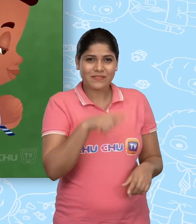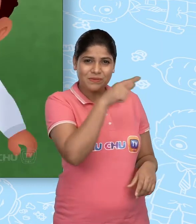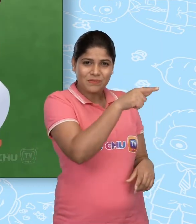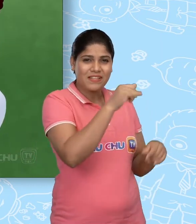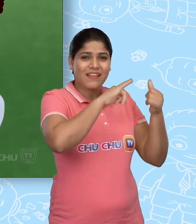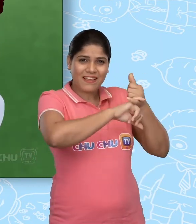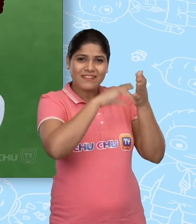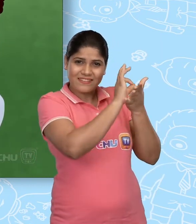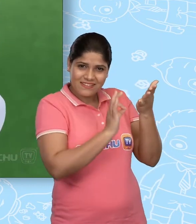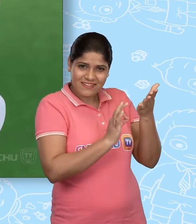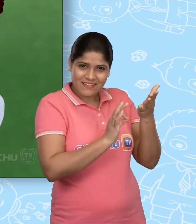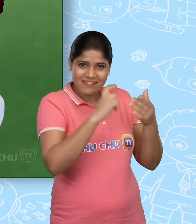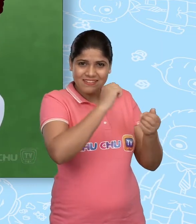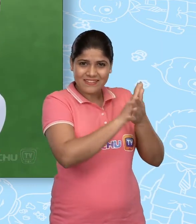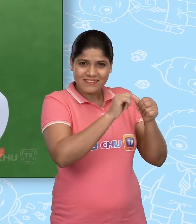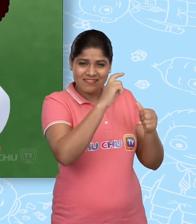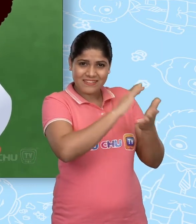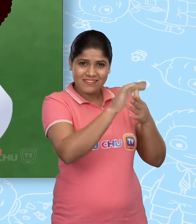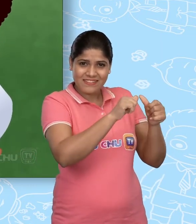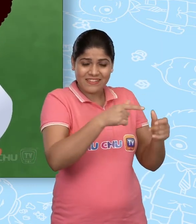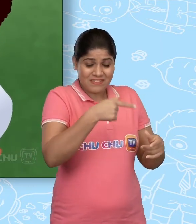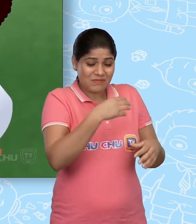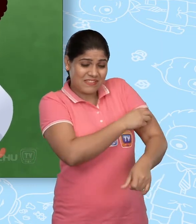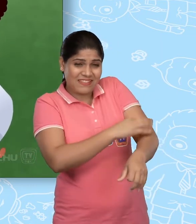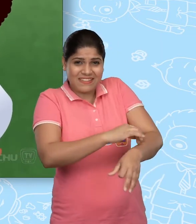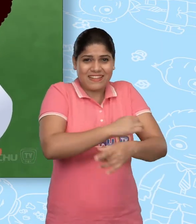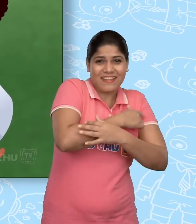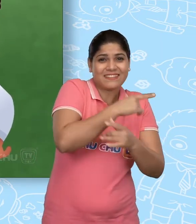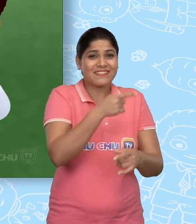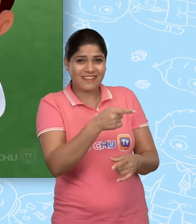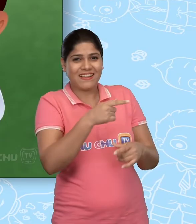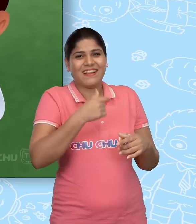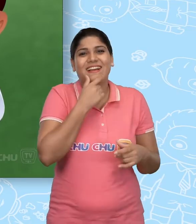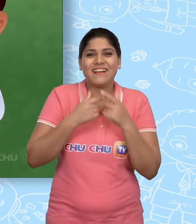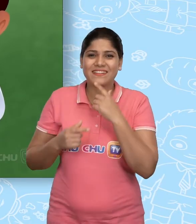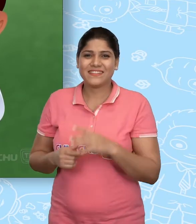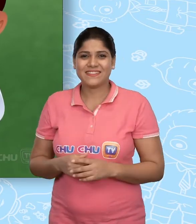तुमने "S" लिखा है ChaCha। इससे मुझे गुदगुदी हुई